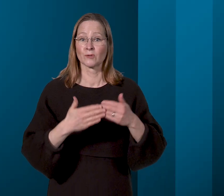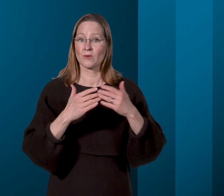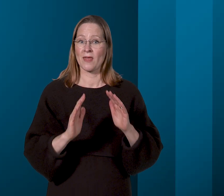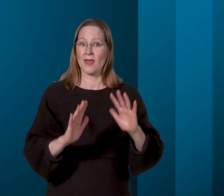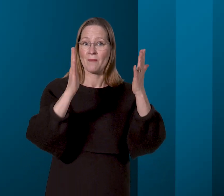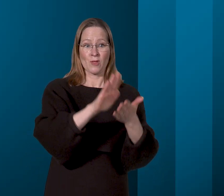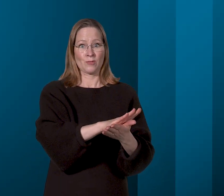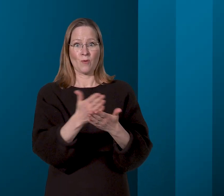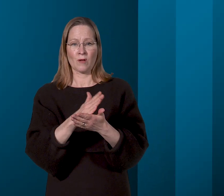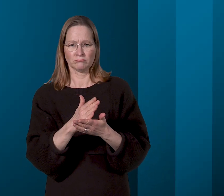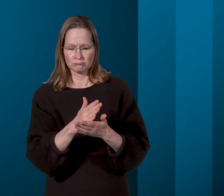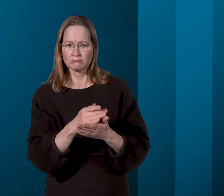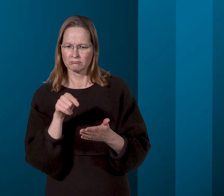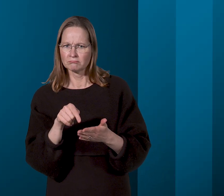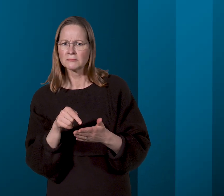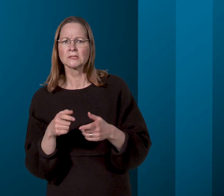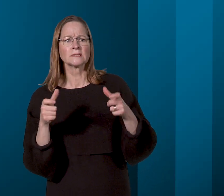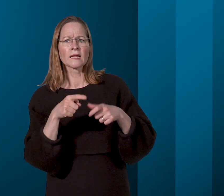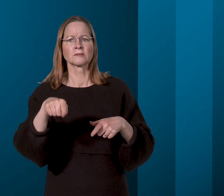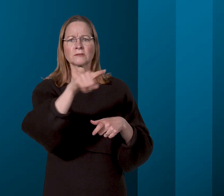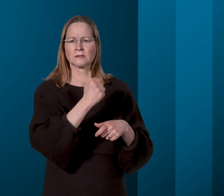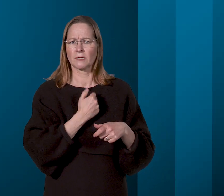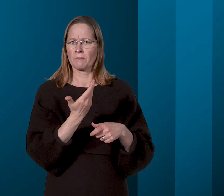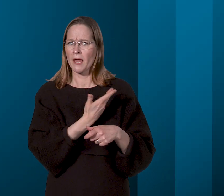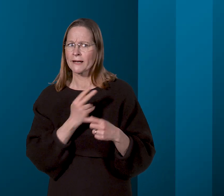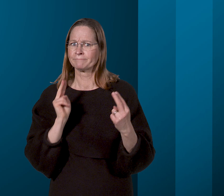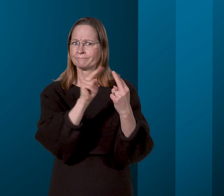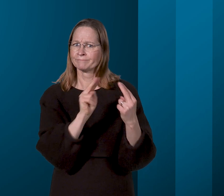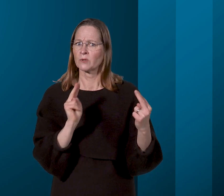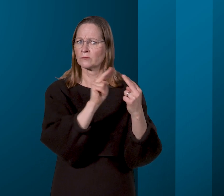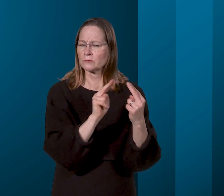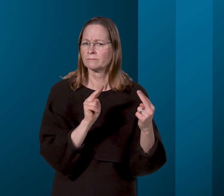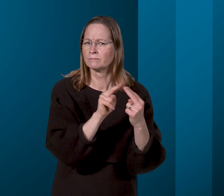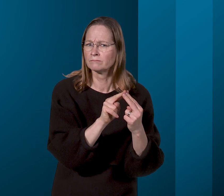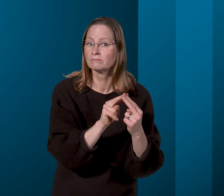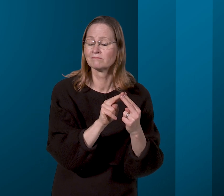Työelämätulkkauksesta on tullut paljon yhteydenottoja järjestöihin.